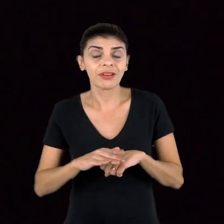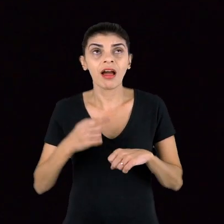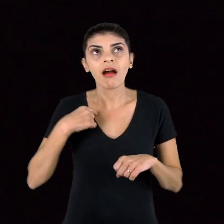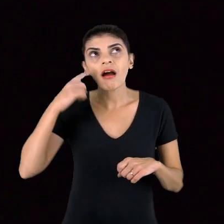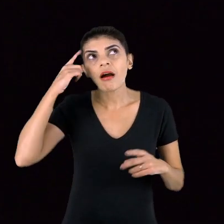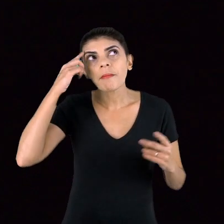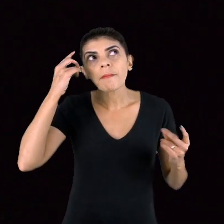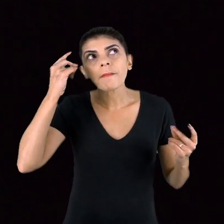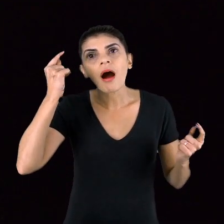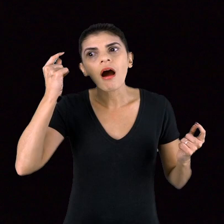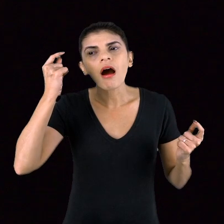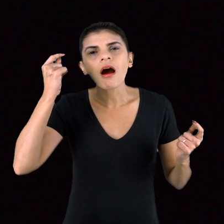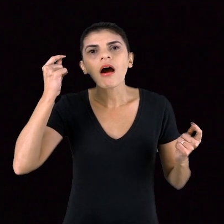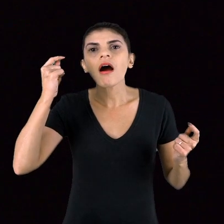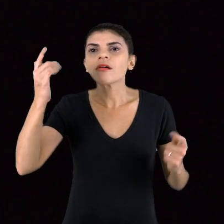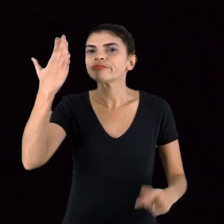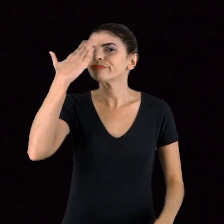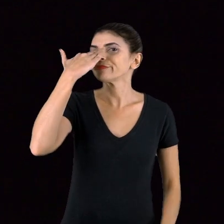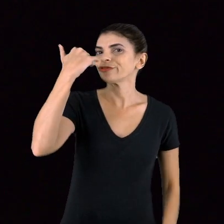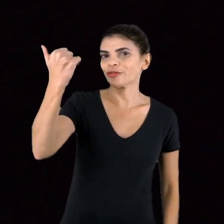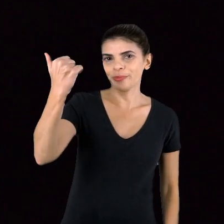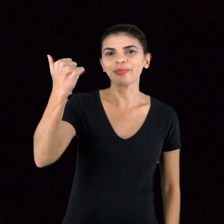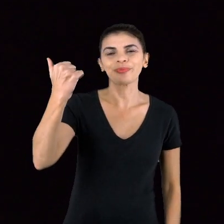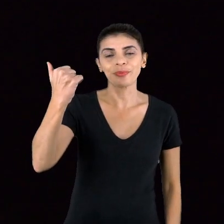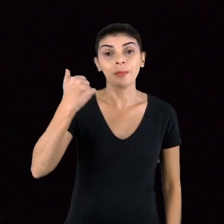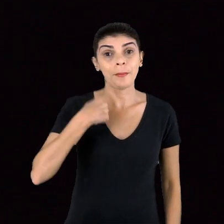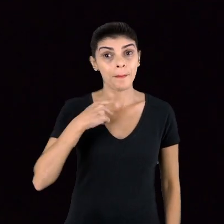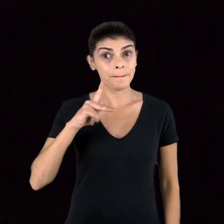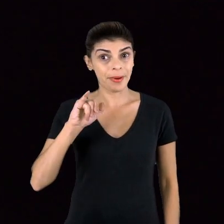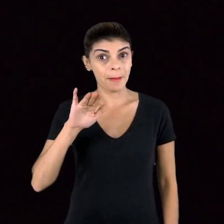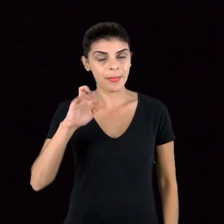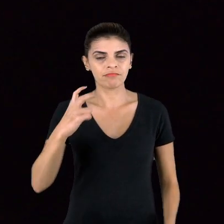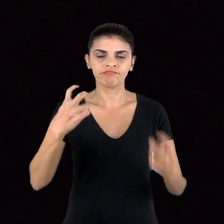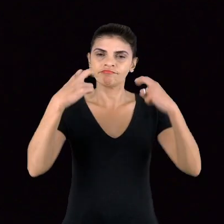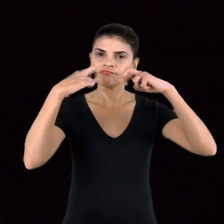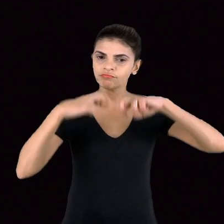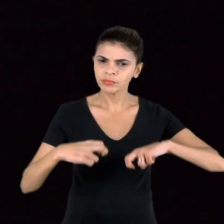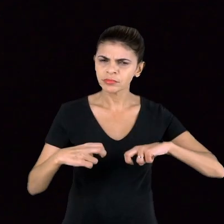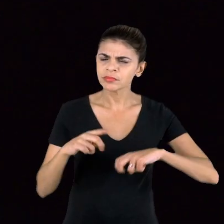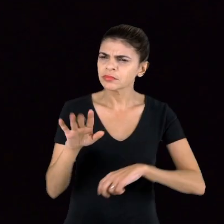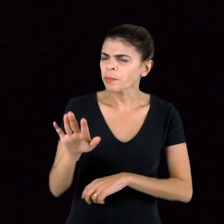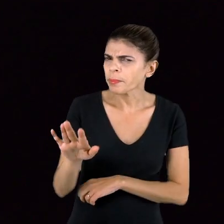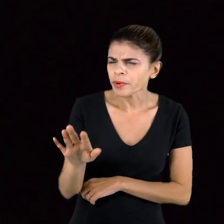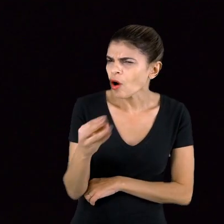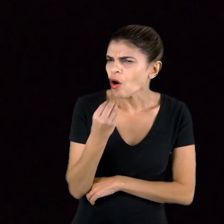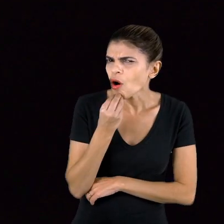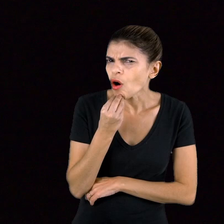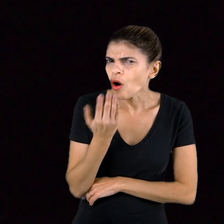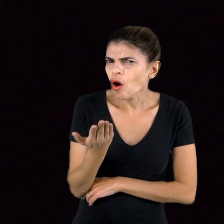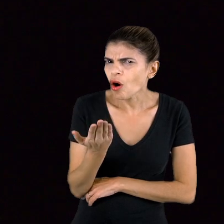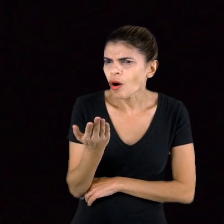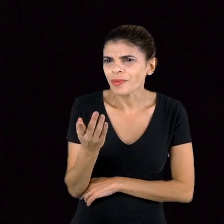Aí, eu fui chamada pelos meus pais, falando: "Que história é essa?" O contrário, né? - Olha só!